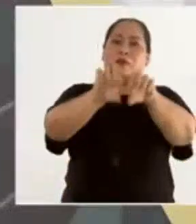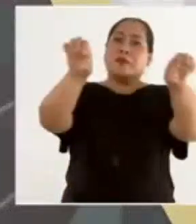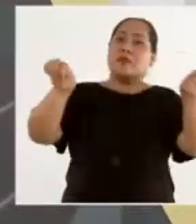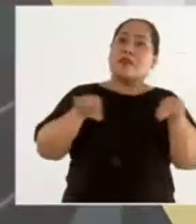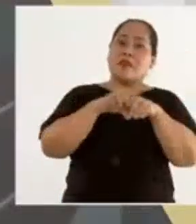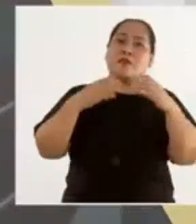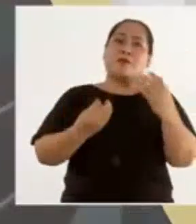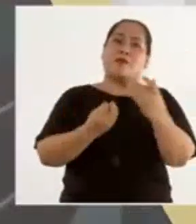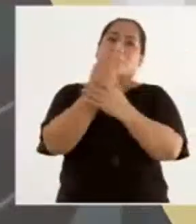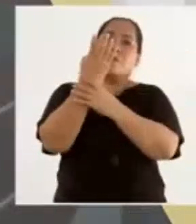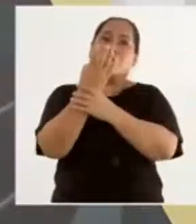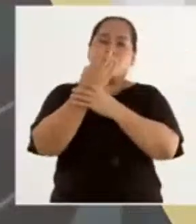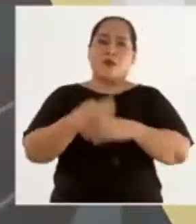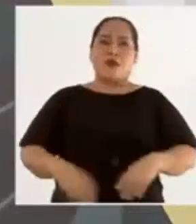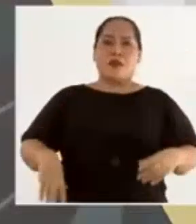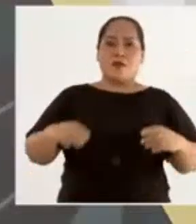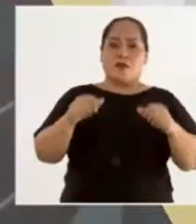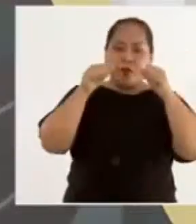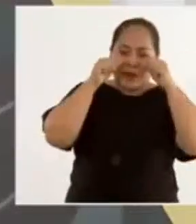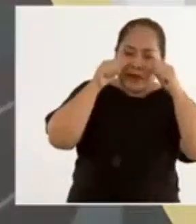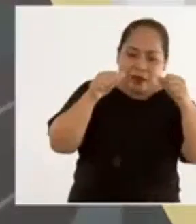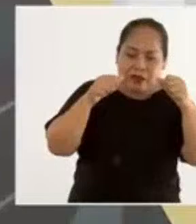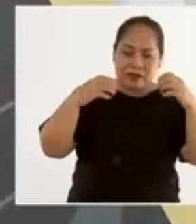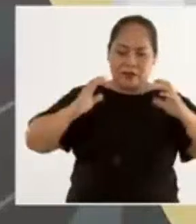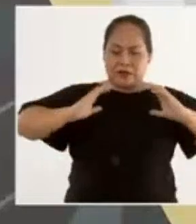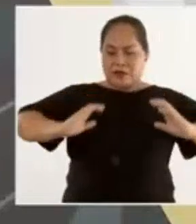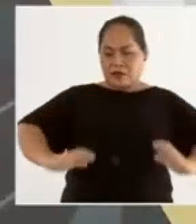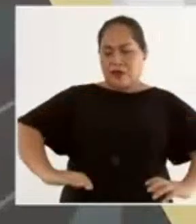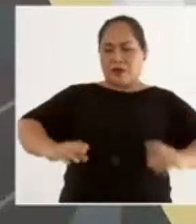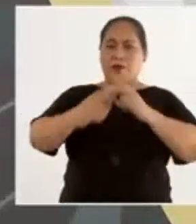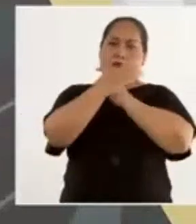de 90 camas, 19 consultorios y va a tener un solo quirófano,